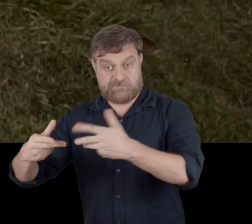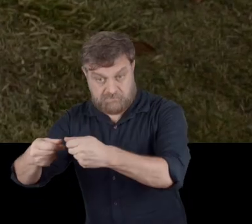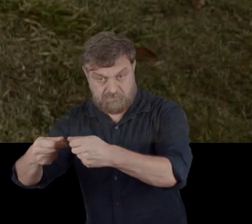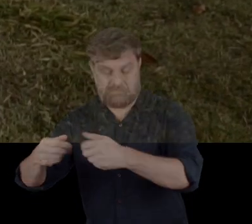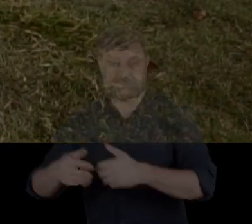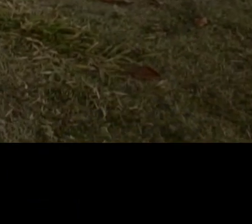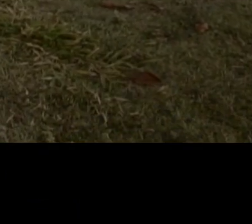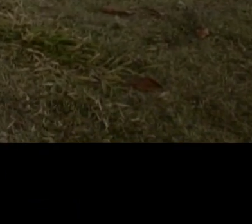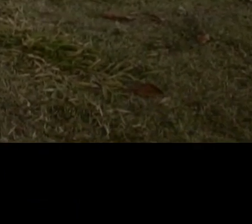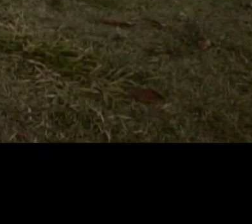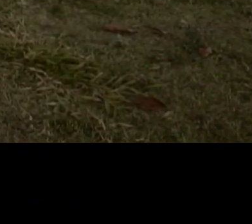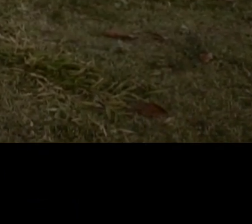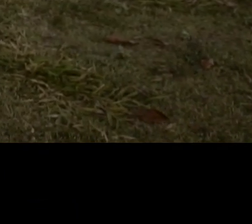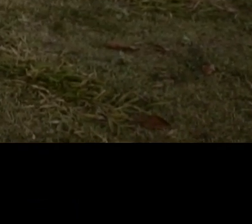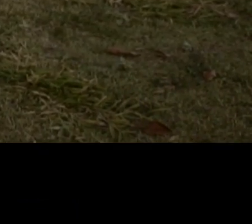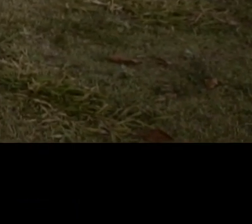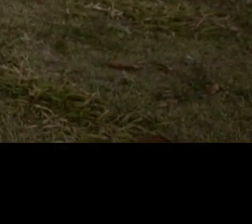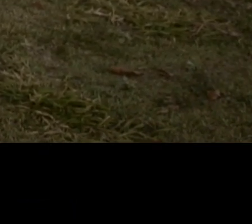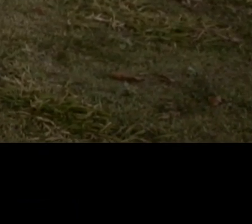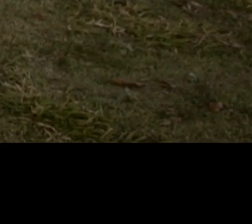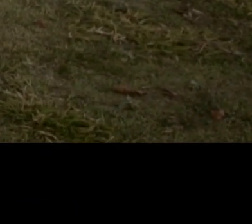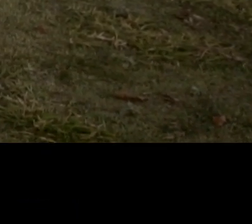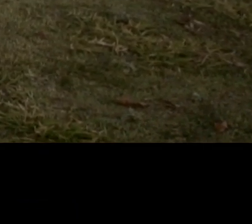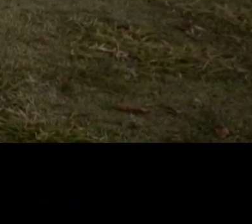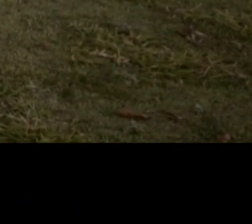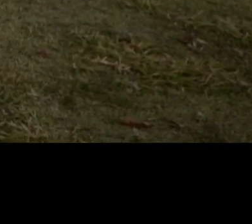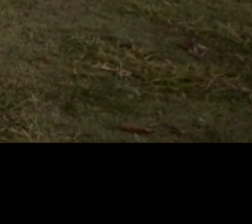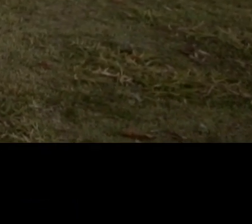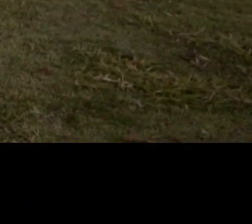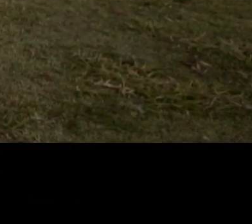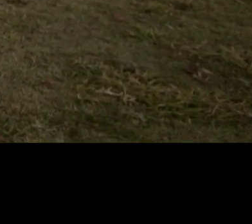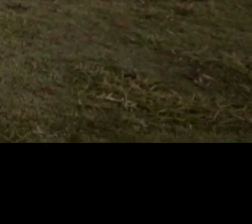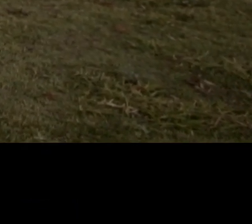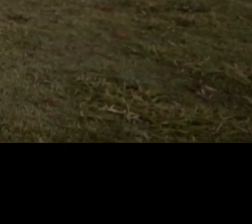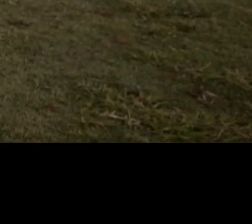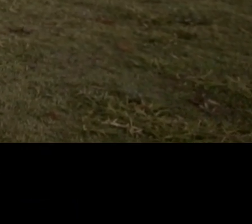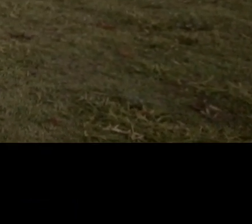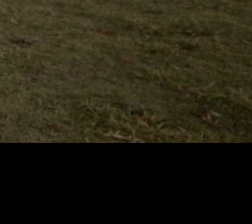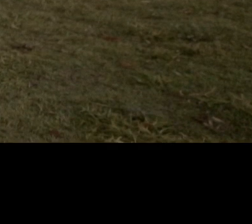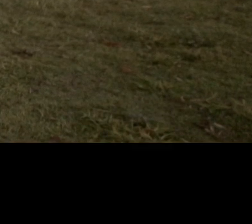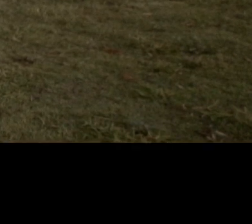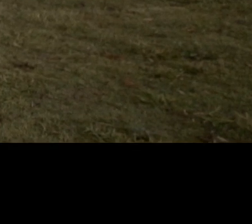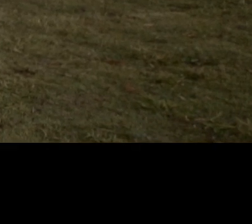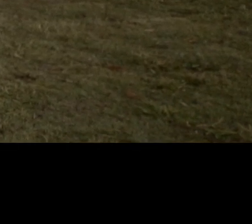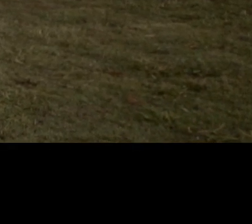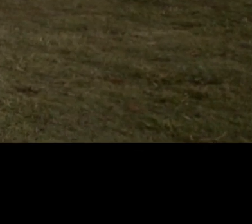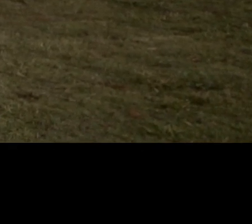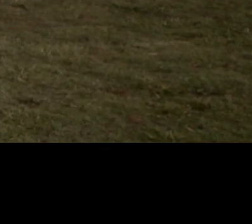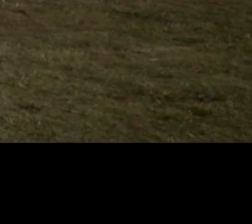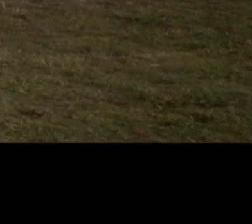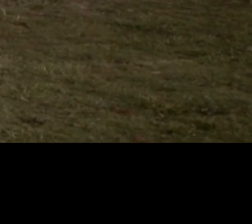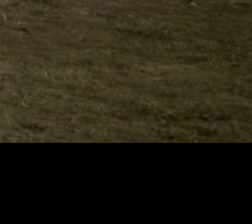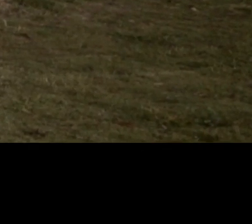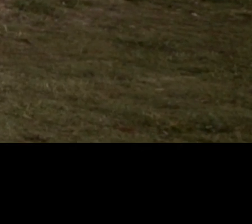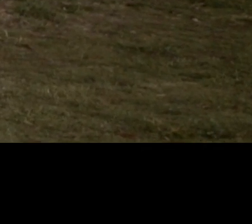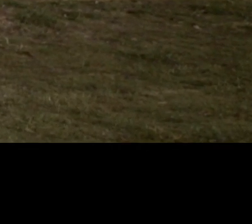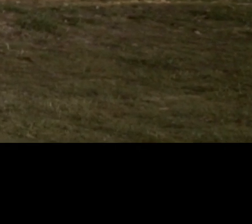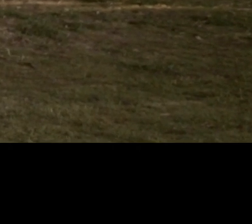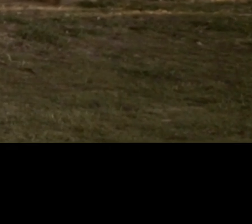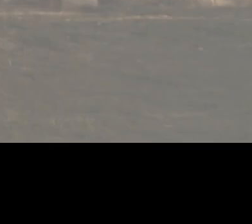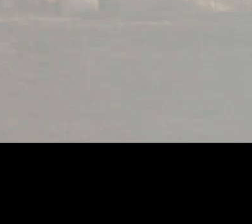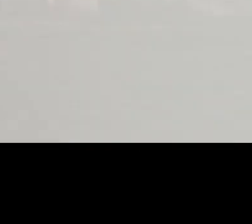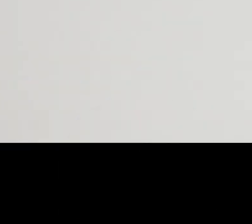[Música]